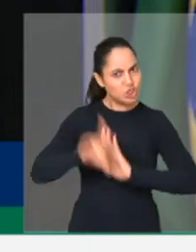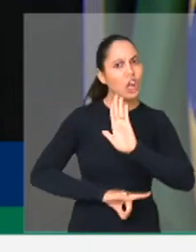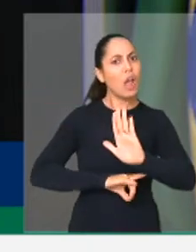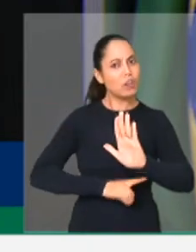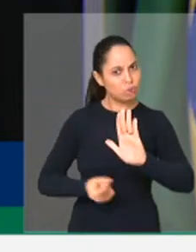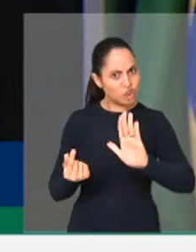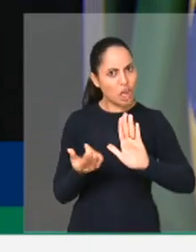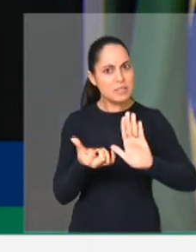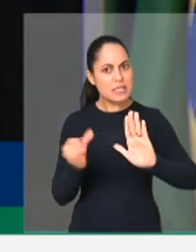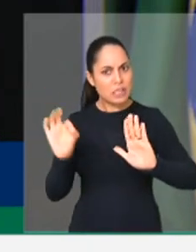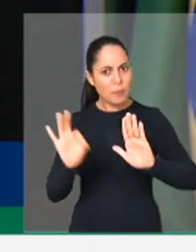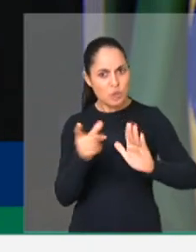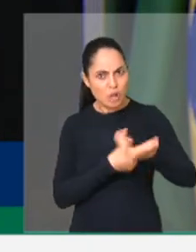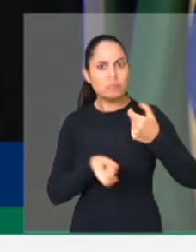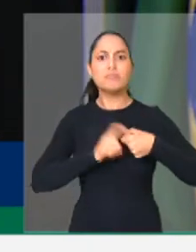PROFESSORES. EU QUERIA CHAMAR A ATENÇÃO DO CONGRESSO, ATÉ